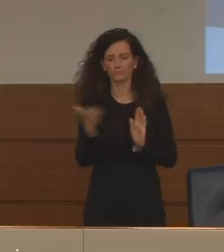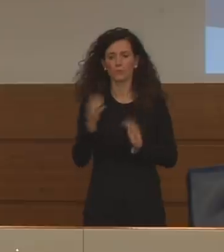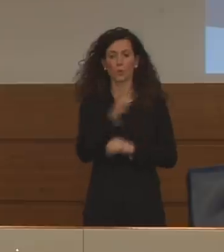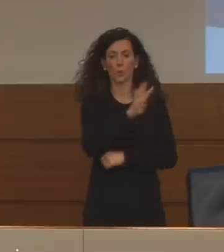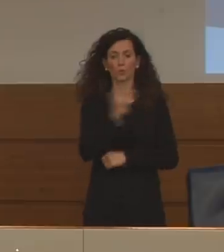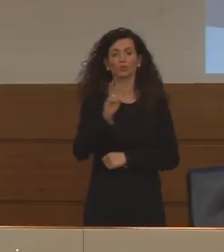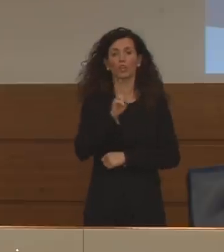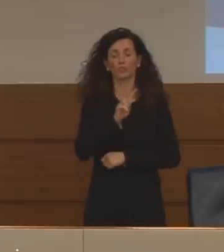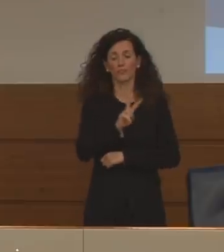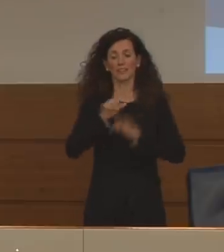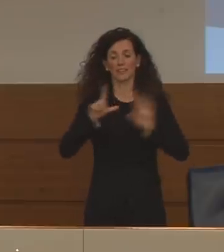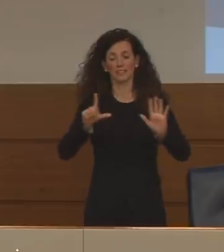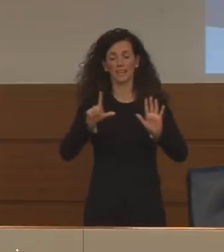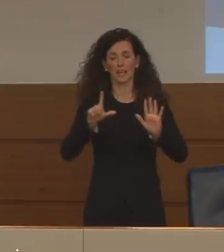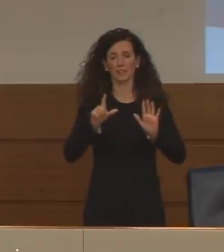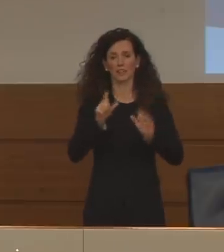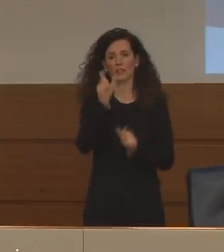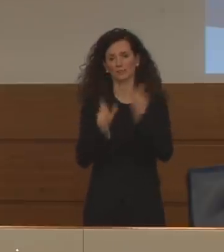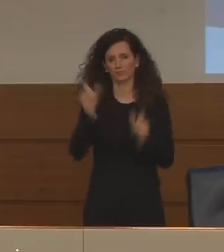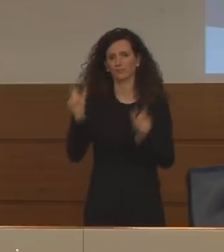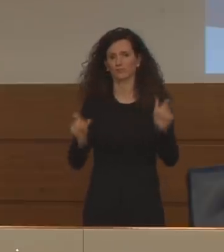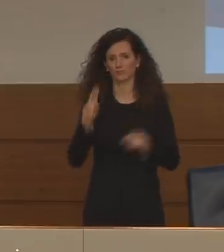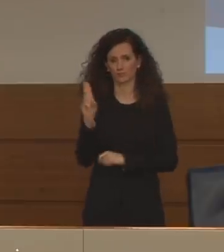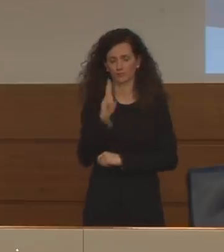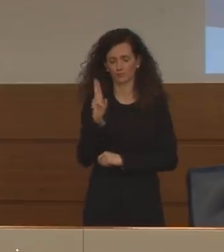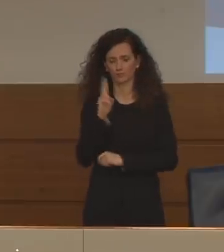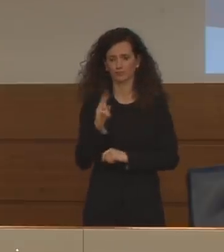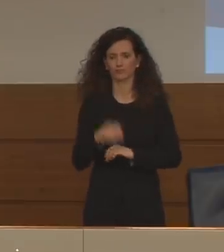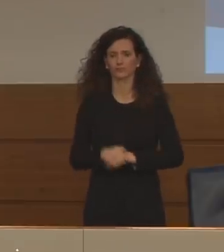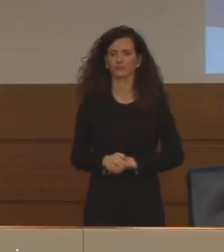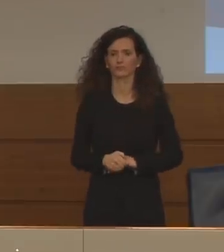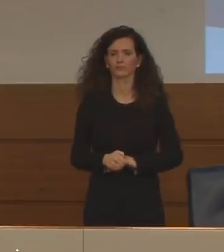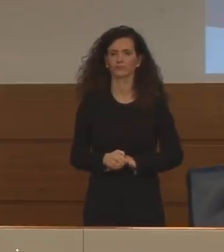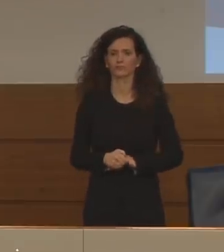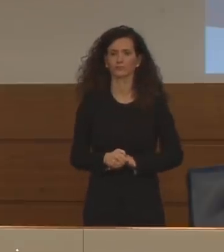deceduti per quanto riguarda le forze in campo